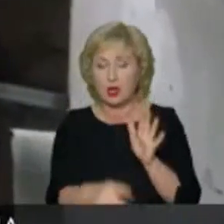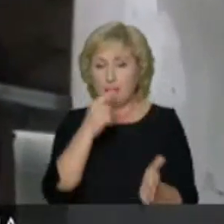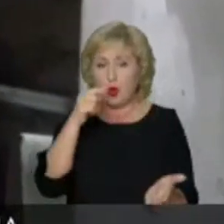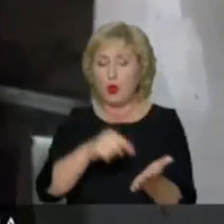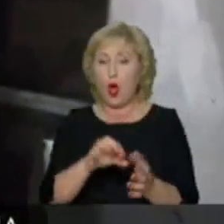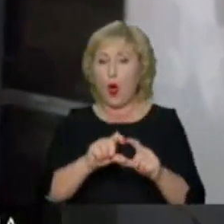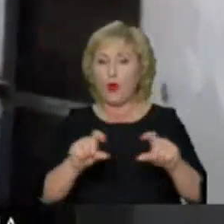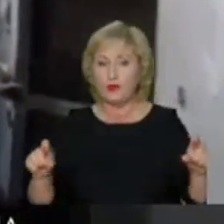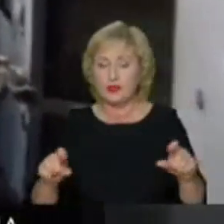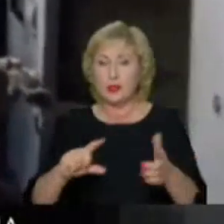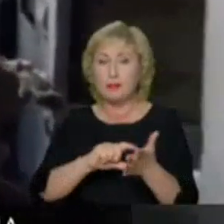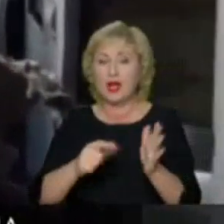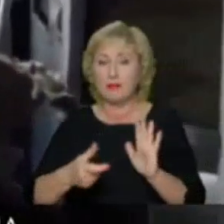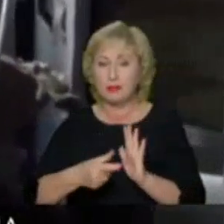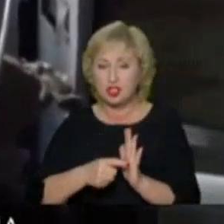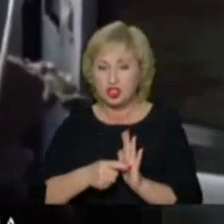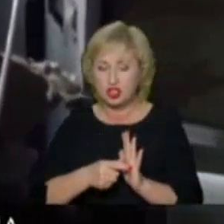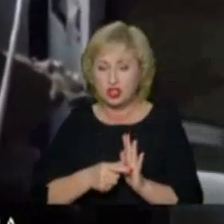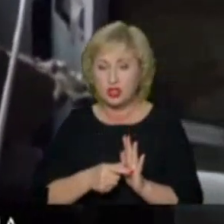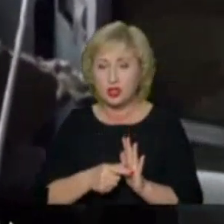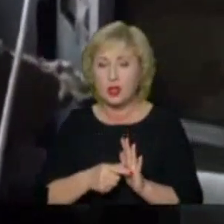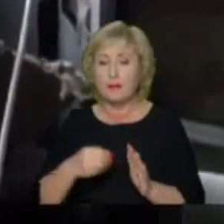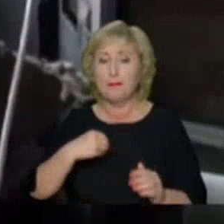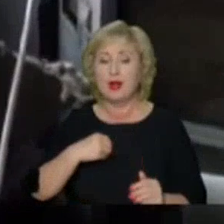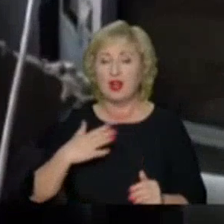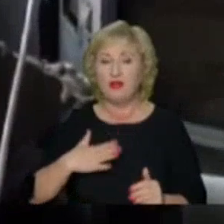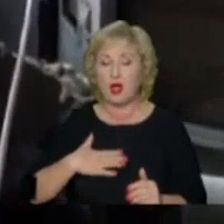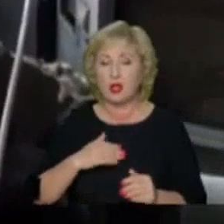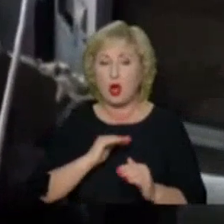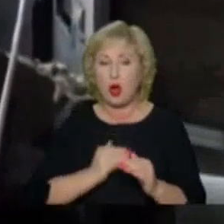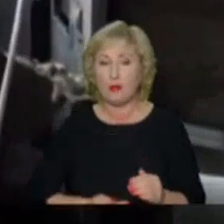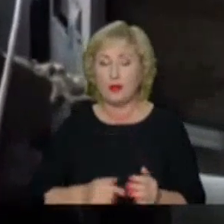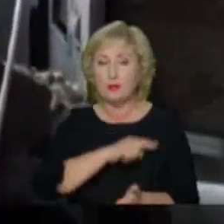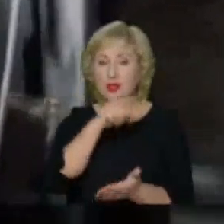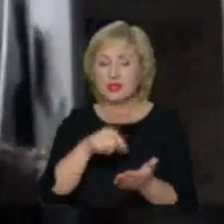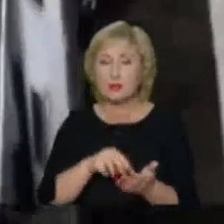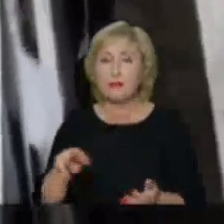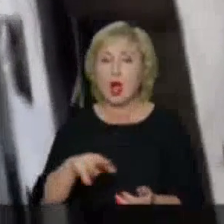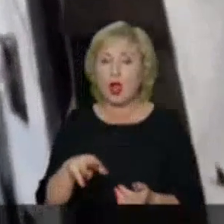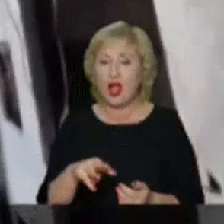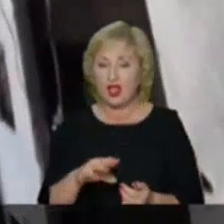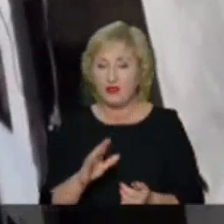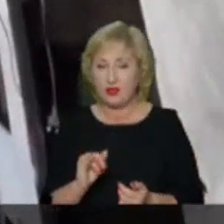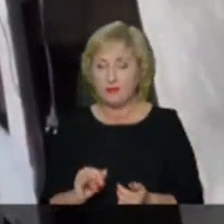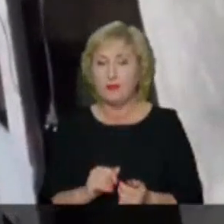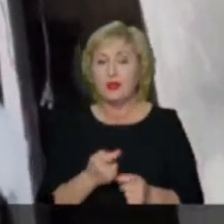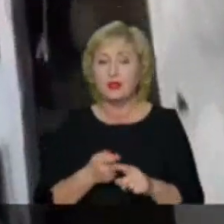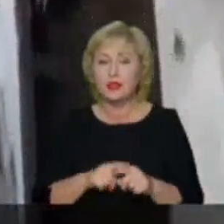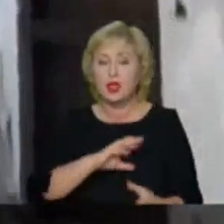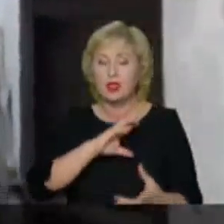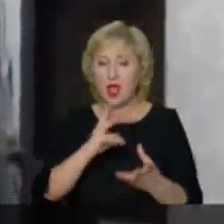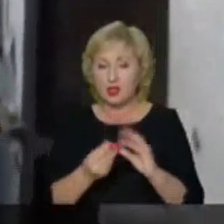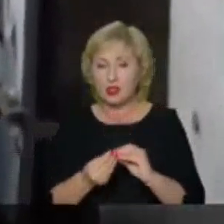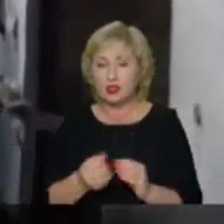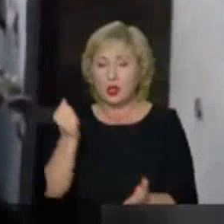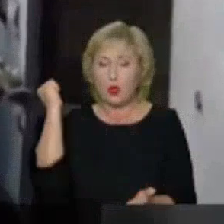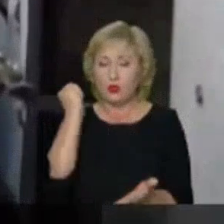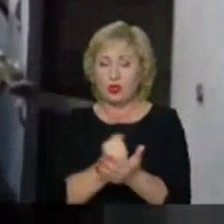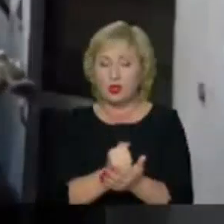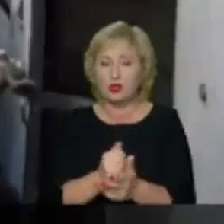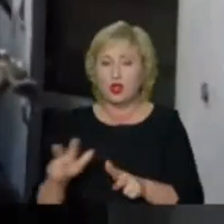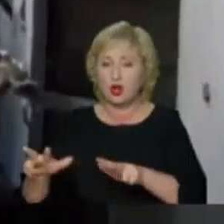приміщення приватної компанії в місті Миколаєві це наслідки удару дроном Камікадзе герань один